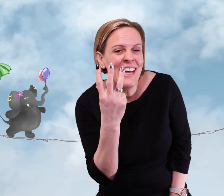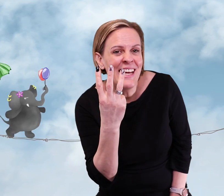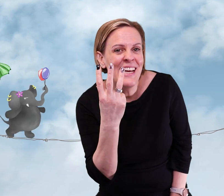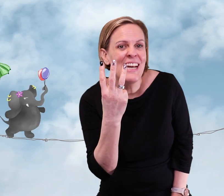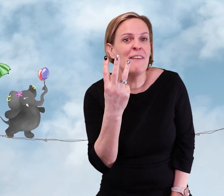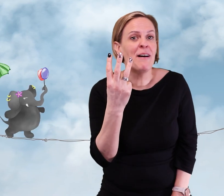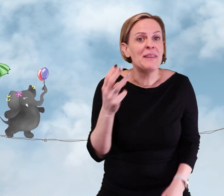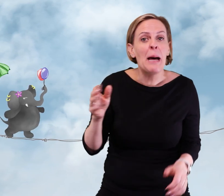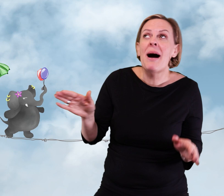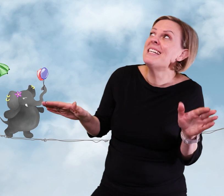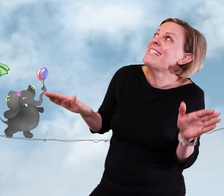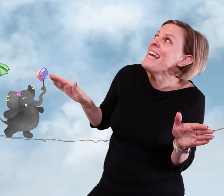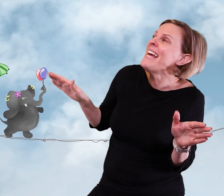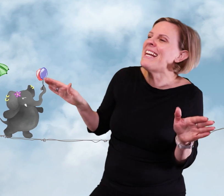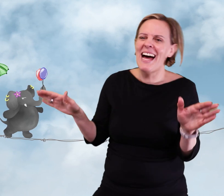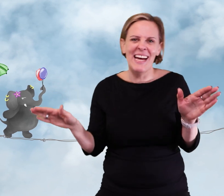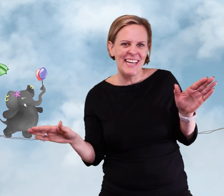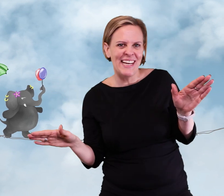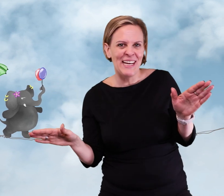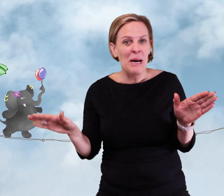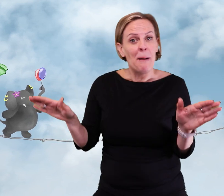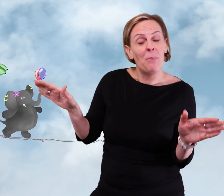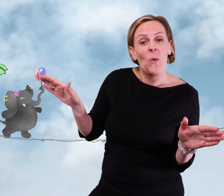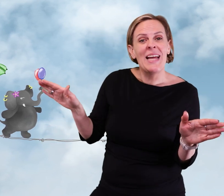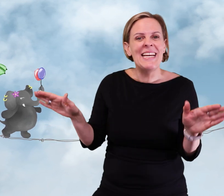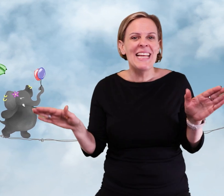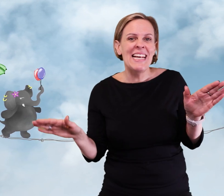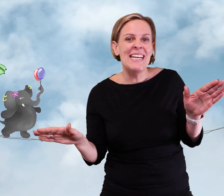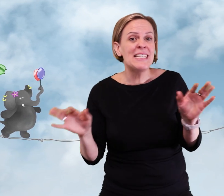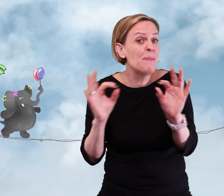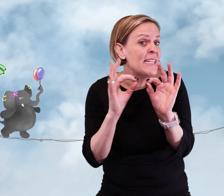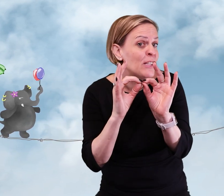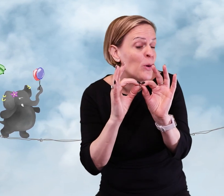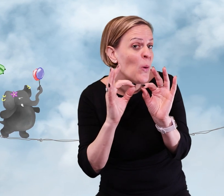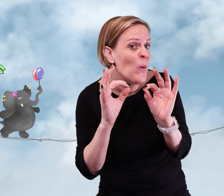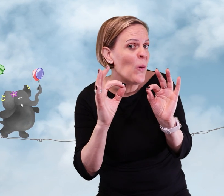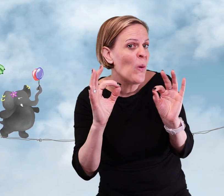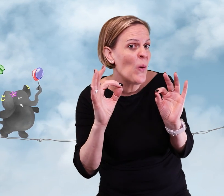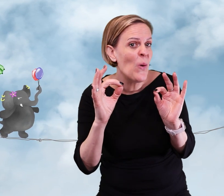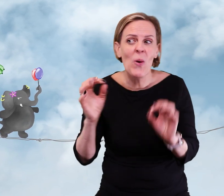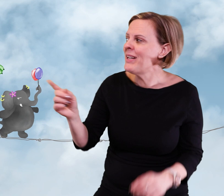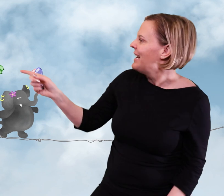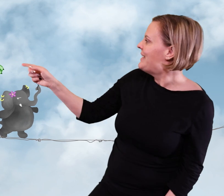tre elefanter balanserade på en liten spindeltråd